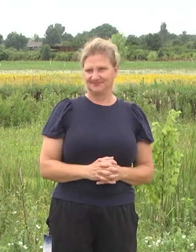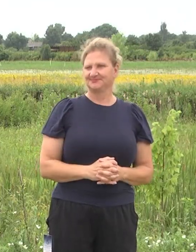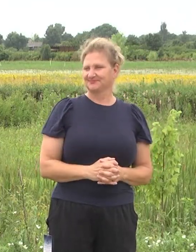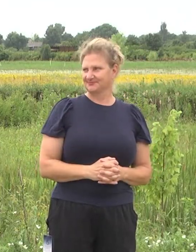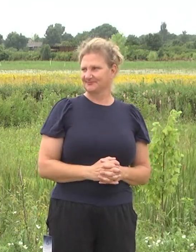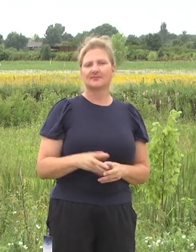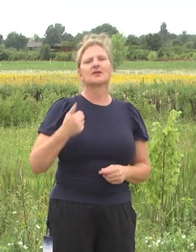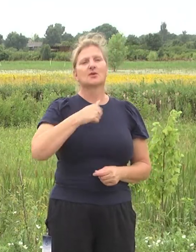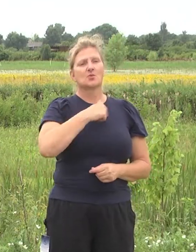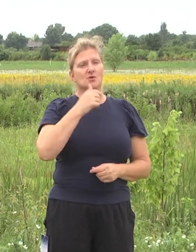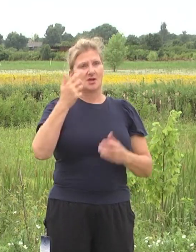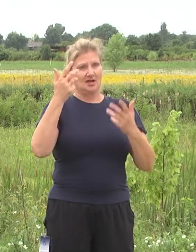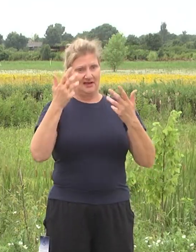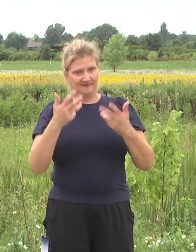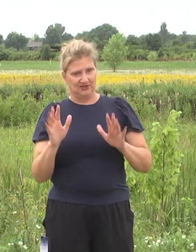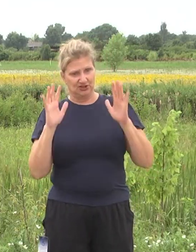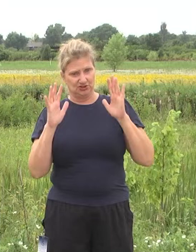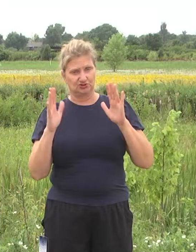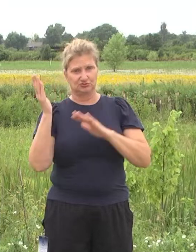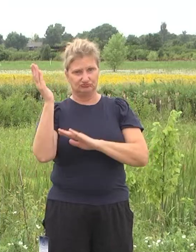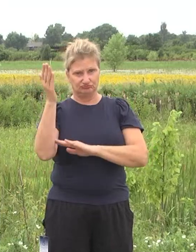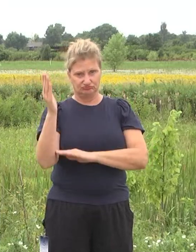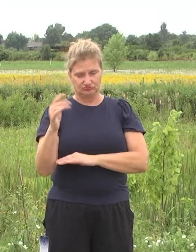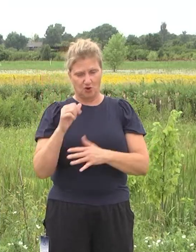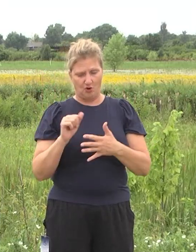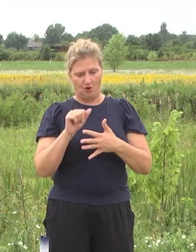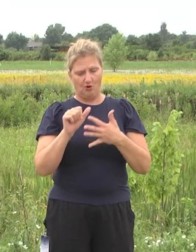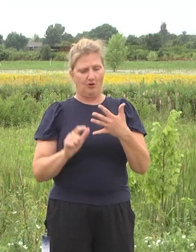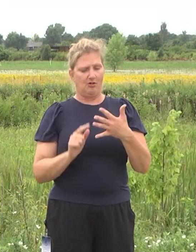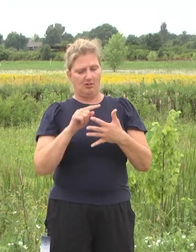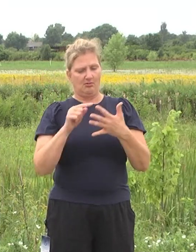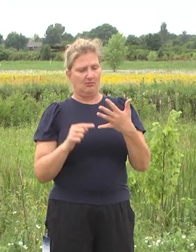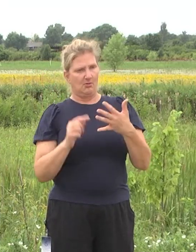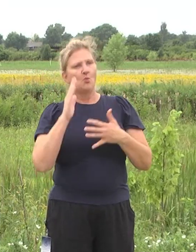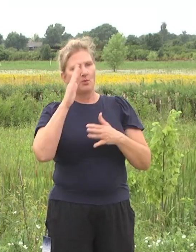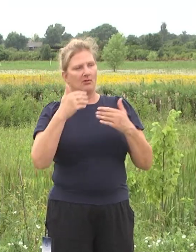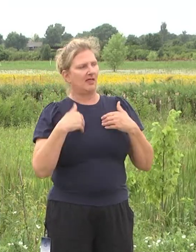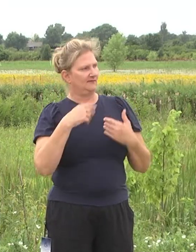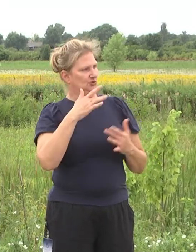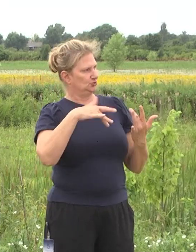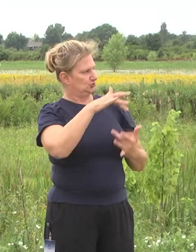un recorrido después de que terminen los oradores. Planeamos reunirnos aquí abajo. Solo sigan el